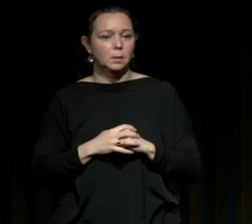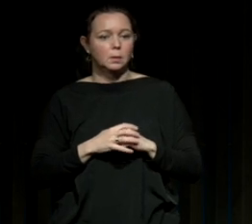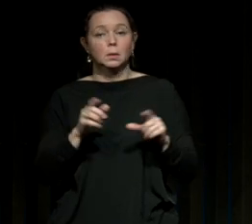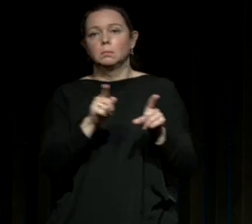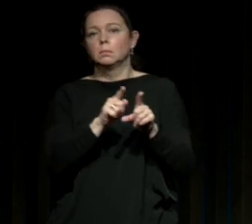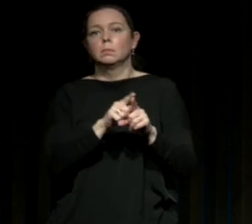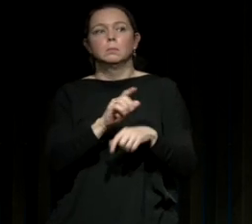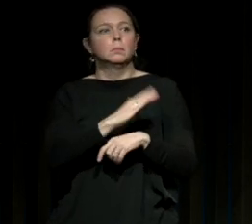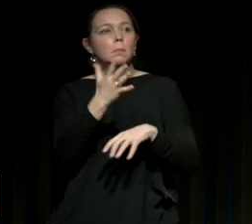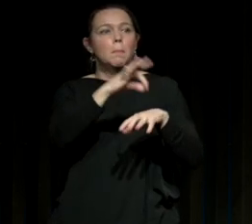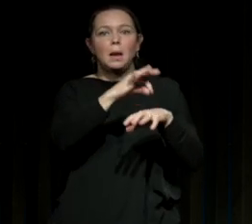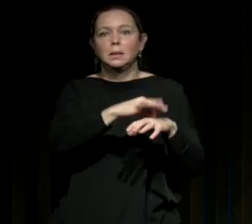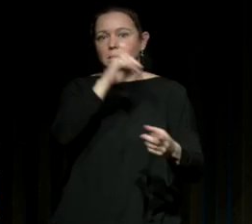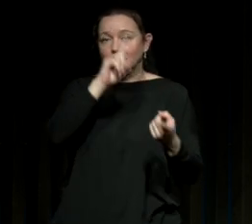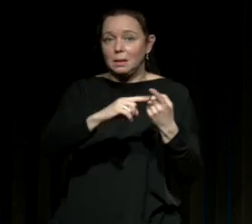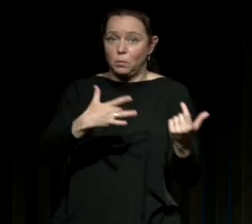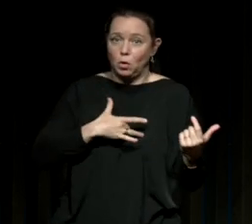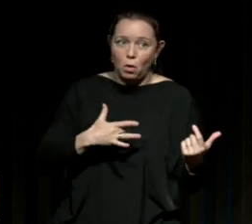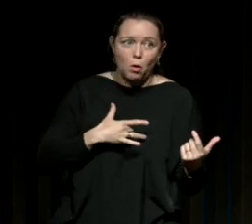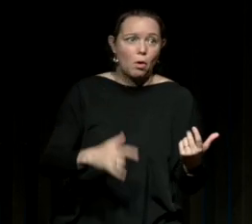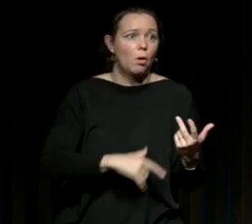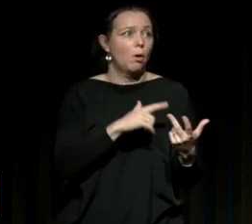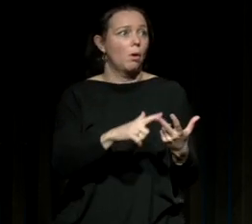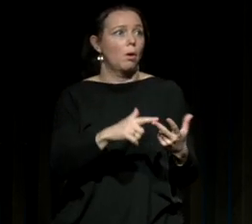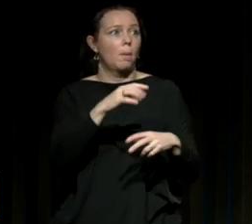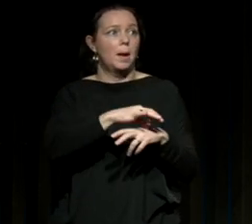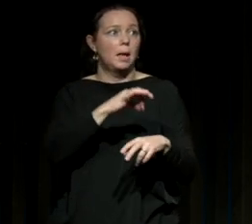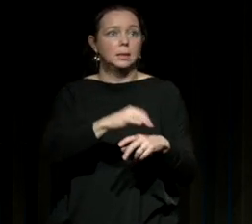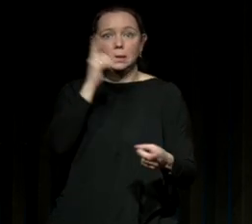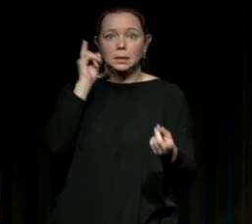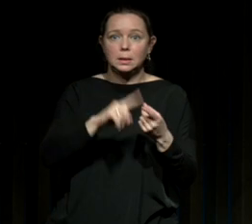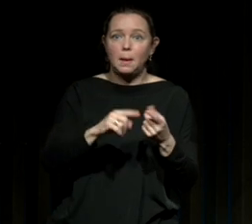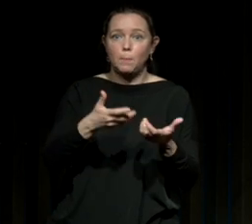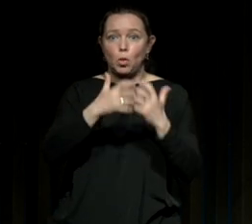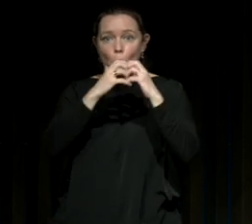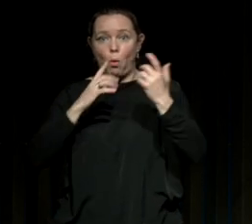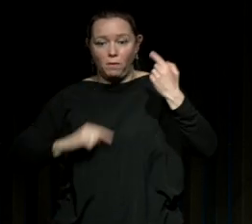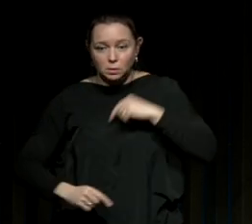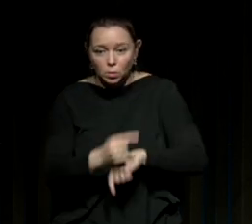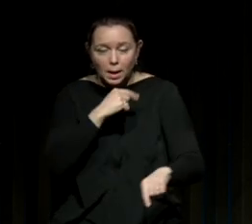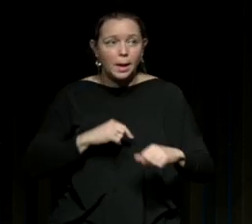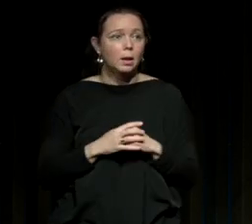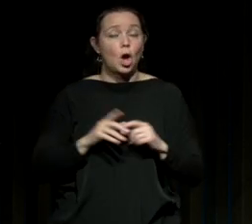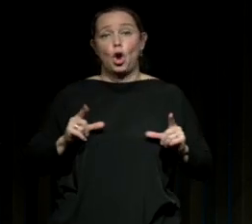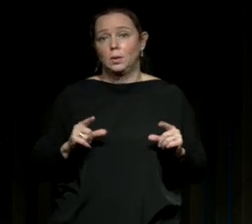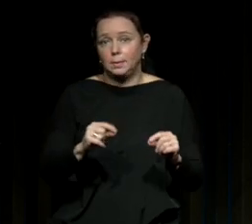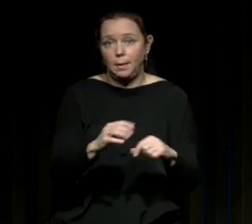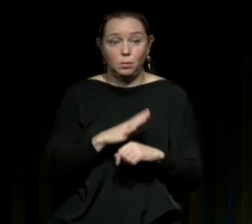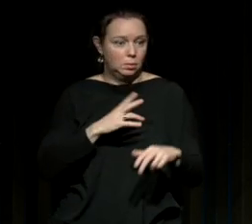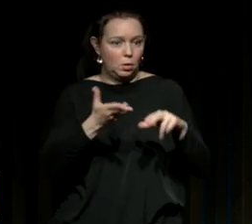coronariennes sur les maladies neuro vasculaire sur certains cancers même sur la mortalité voilà